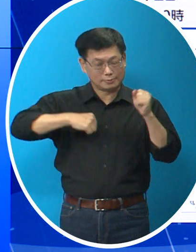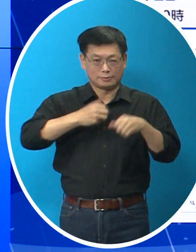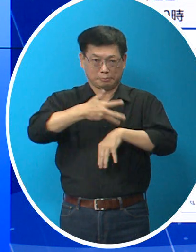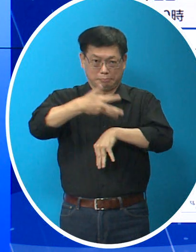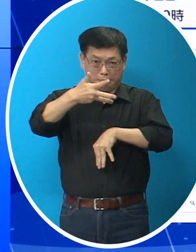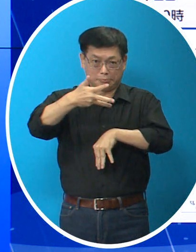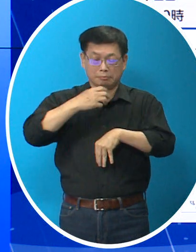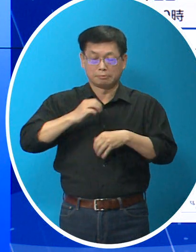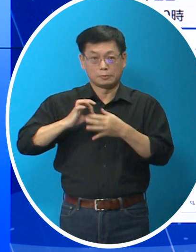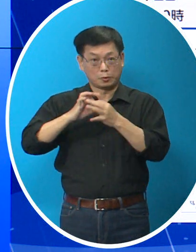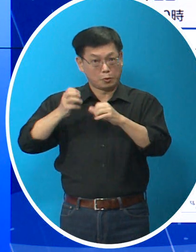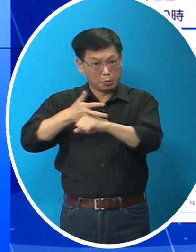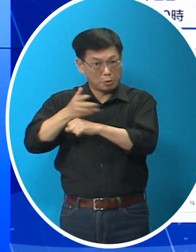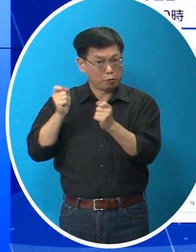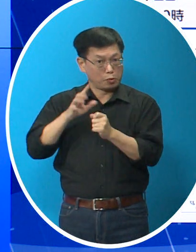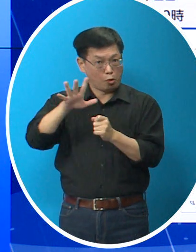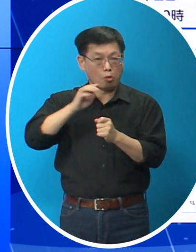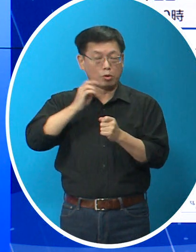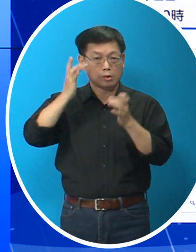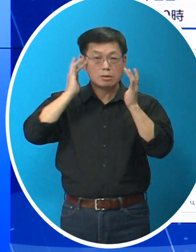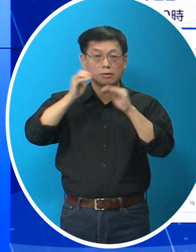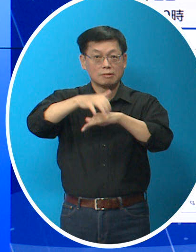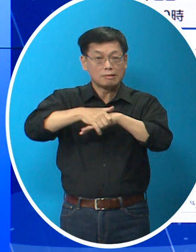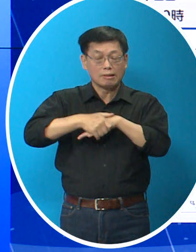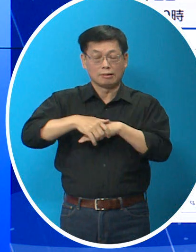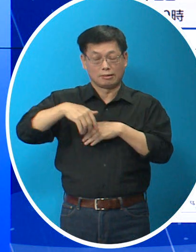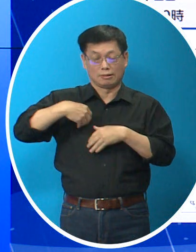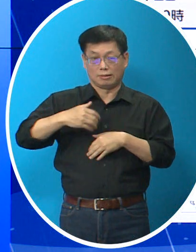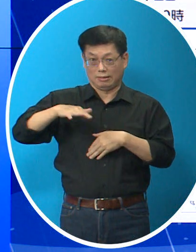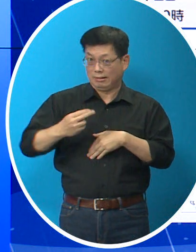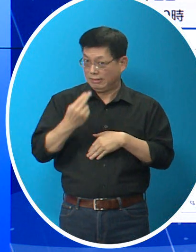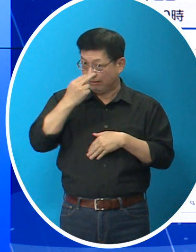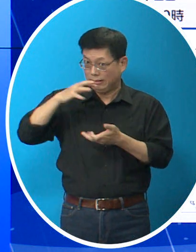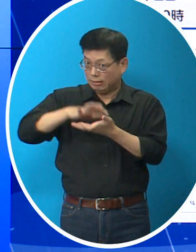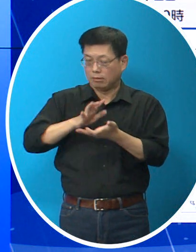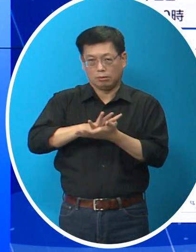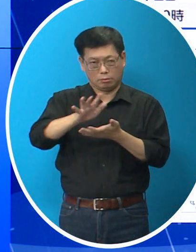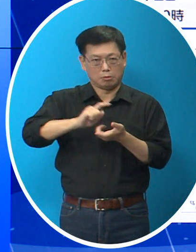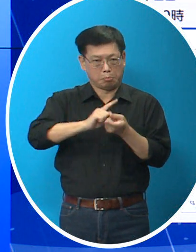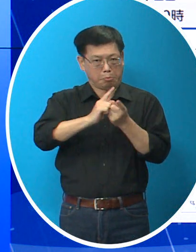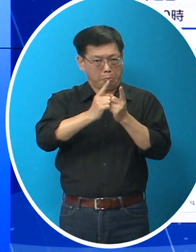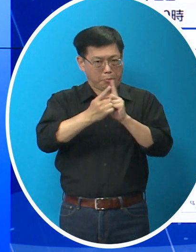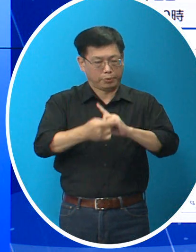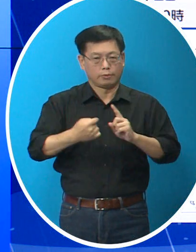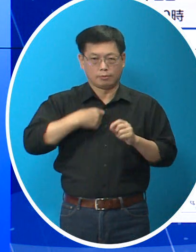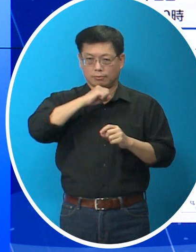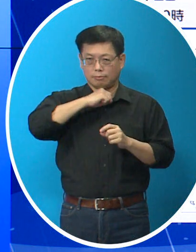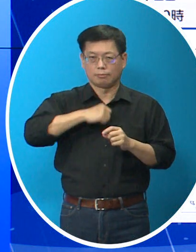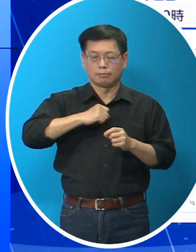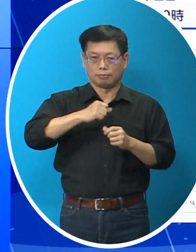關島附近有形成一個熱帶性低氣壓 預計未來有可能形成 今年第五號颱風薔琵